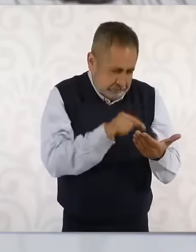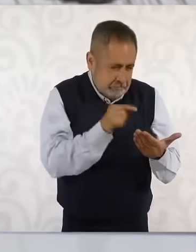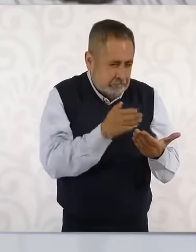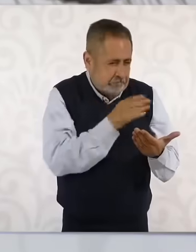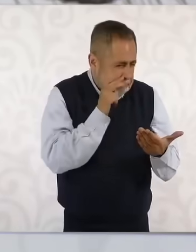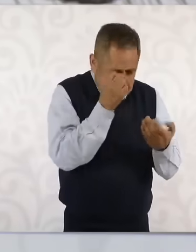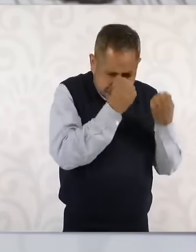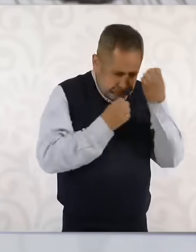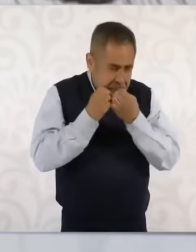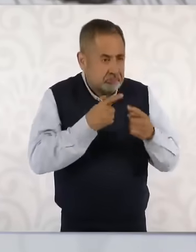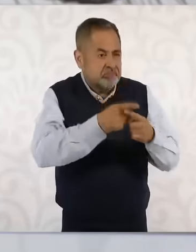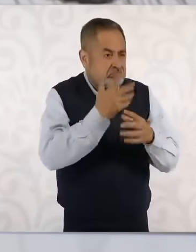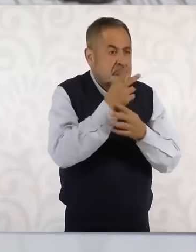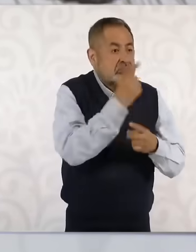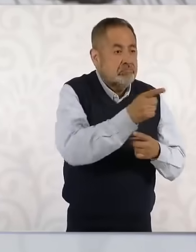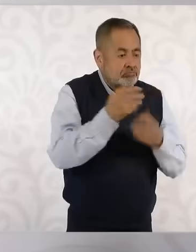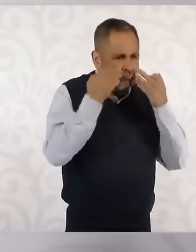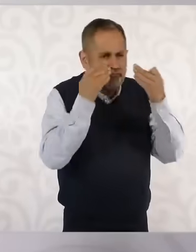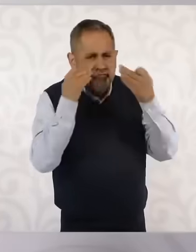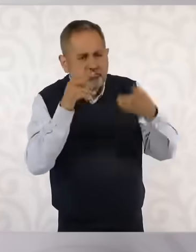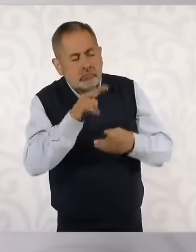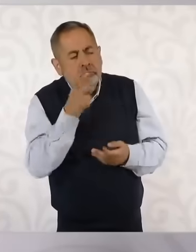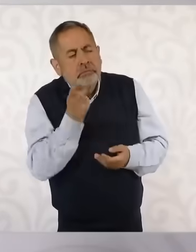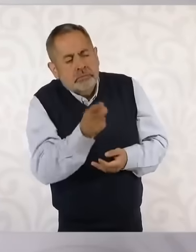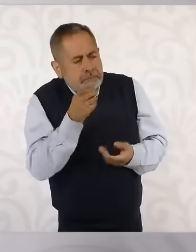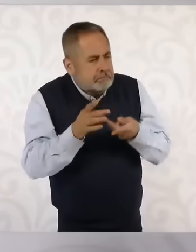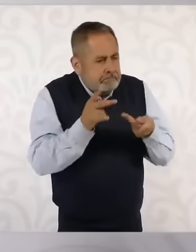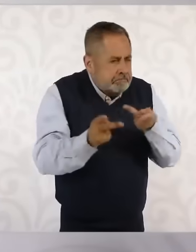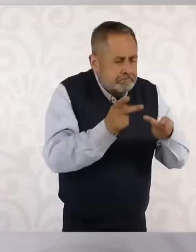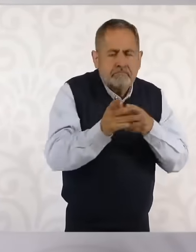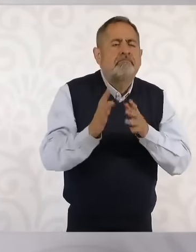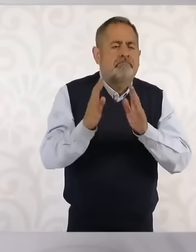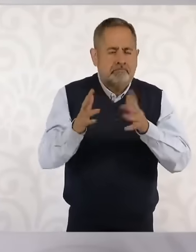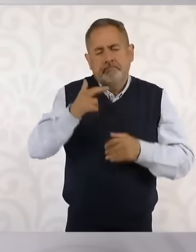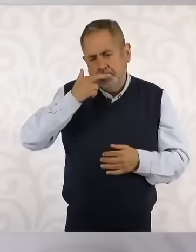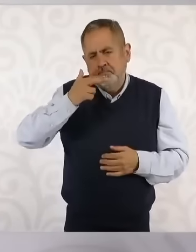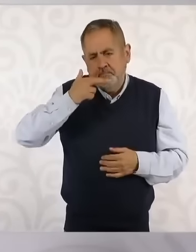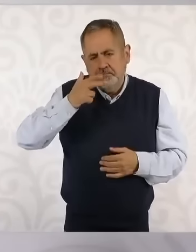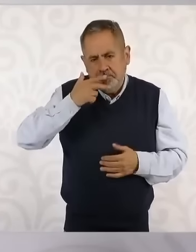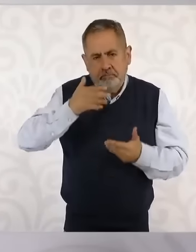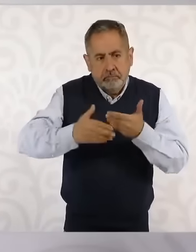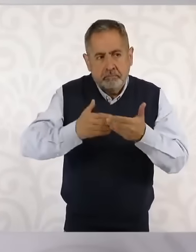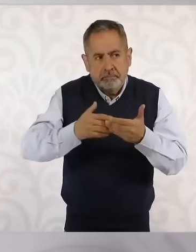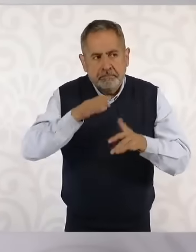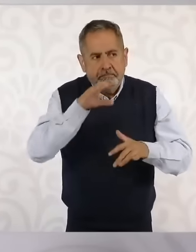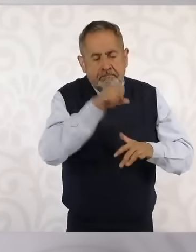y las declaraciones de los propios testigos. Entonces, eso ha permitido pues avanzar hasta